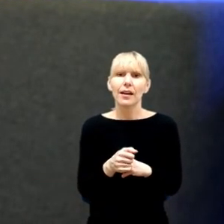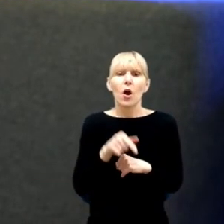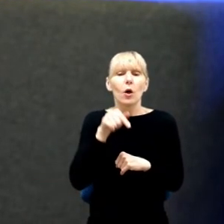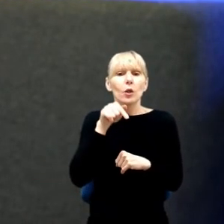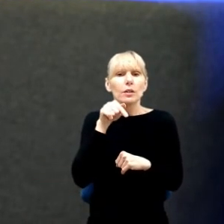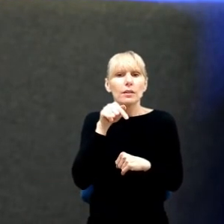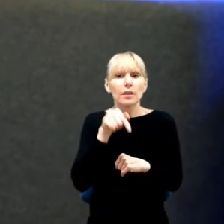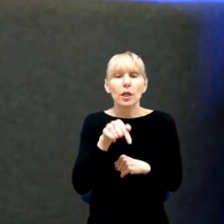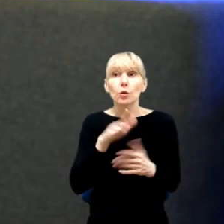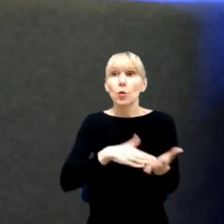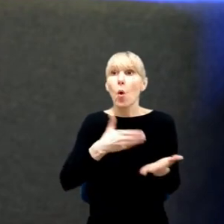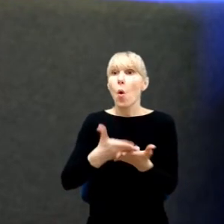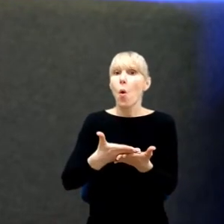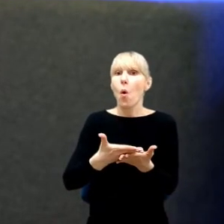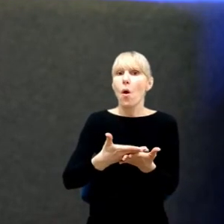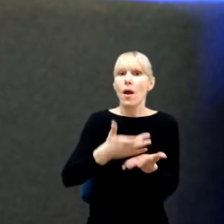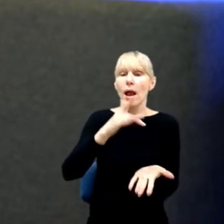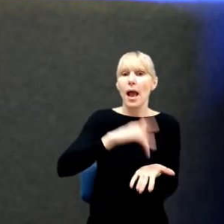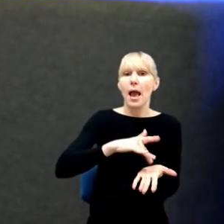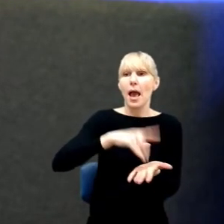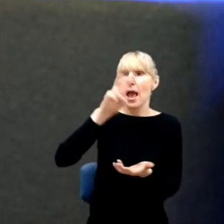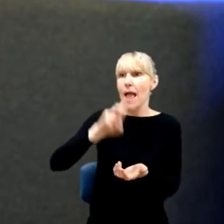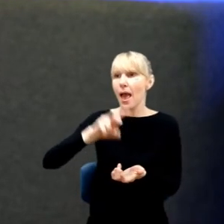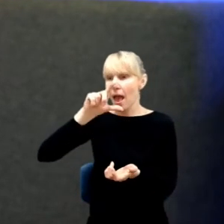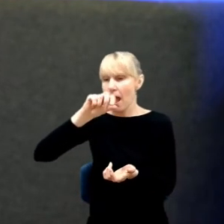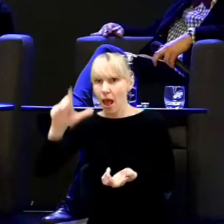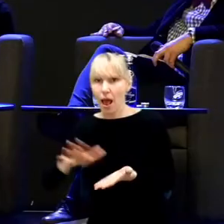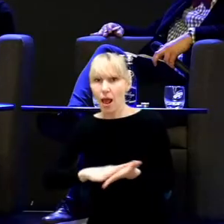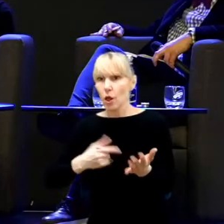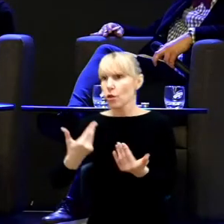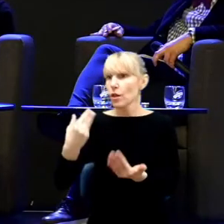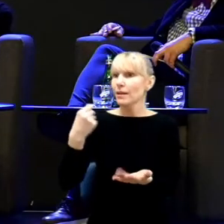w Helu kosztuje 19 tysięcy złotych.